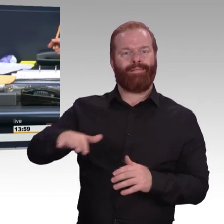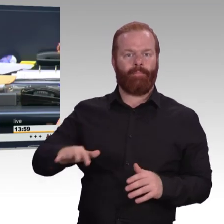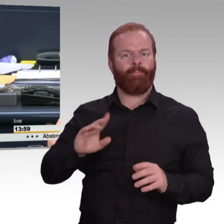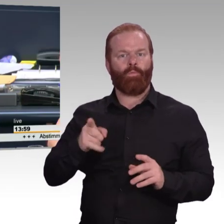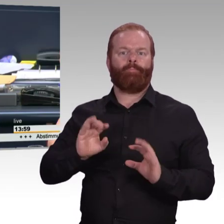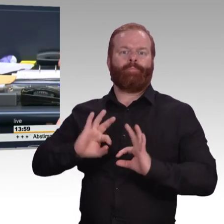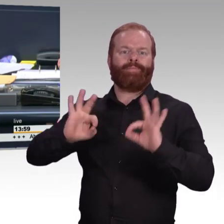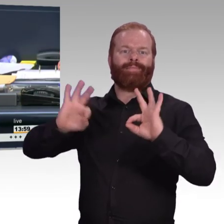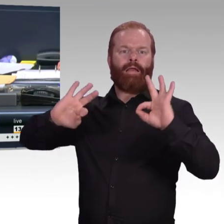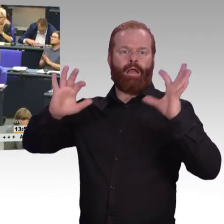für die Fraktion Die Linke.